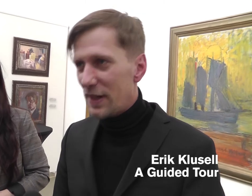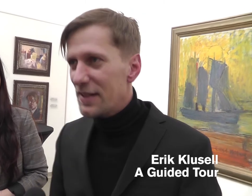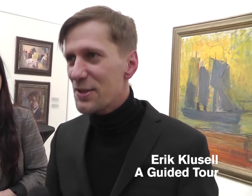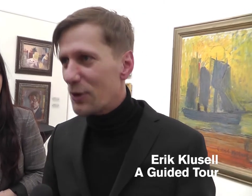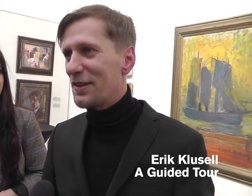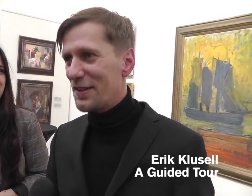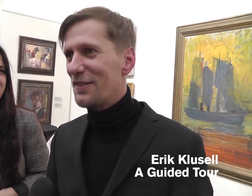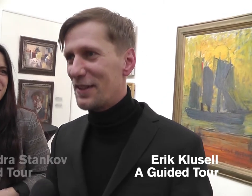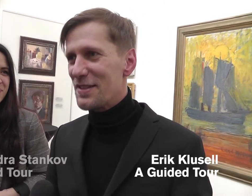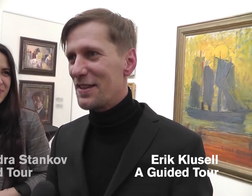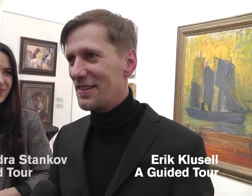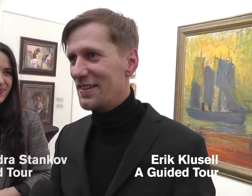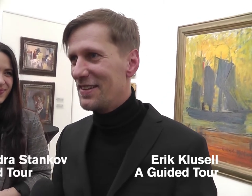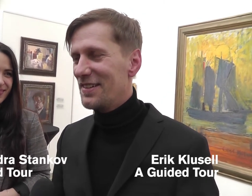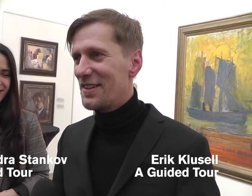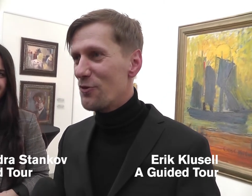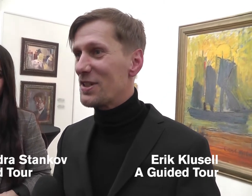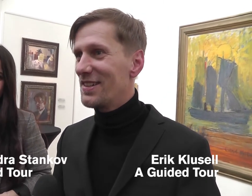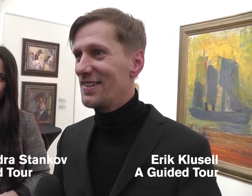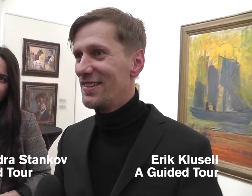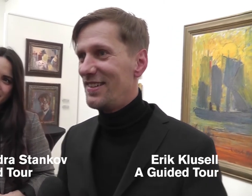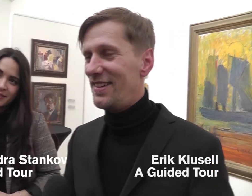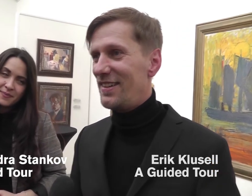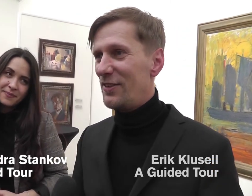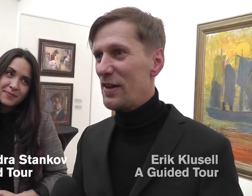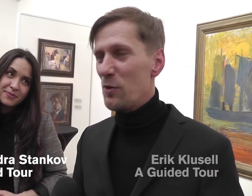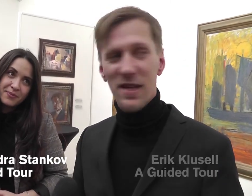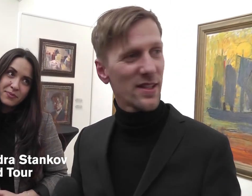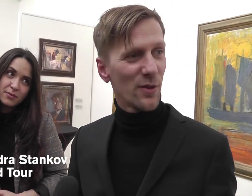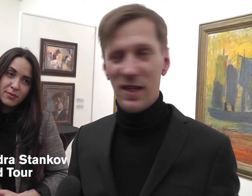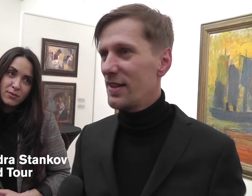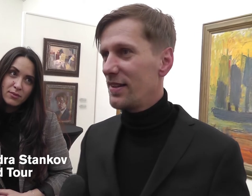Det är väldigt stökigt faktiskt, och det är svårt. Även om man har sett objekten innan